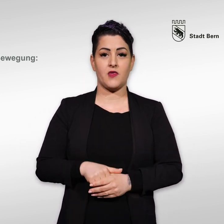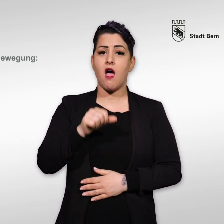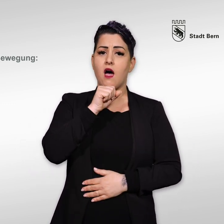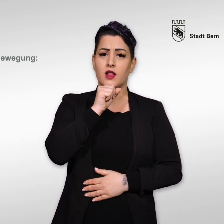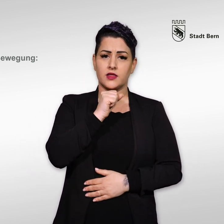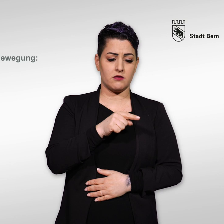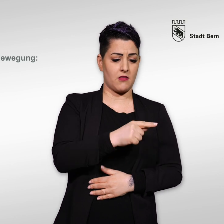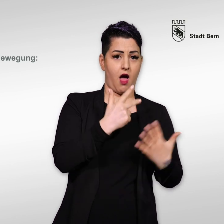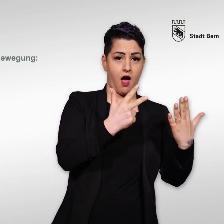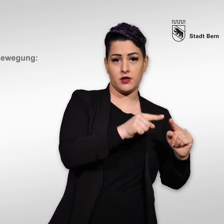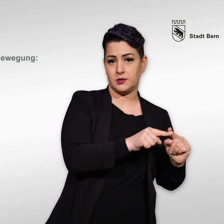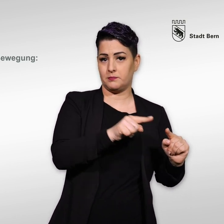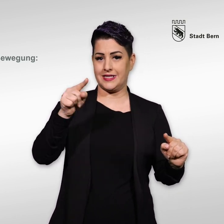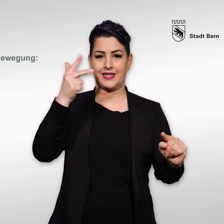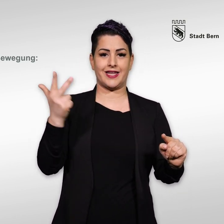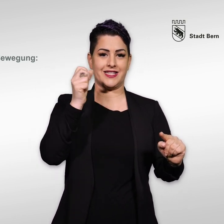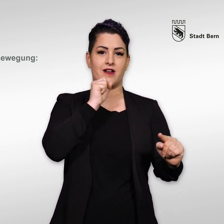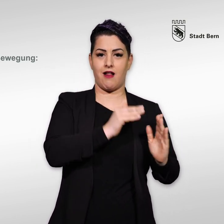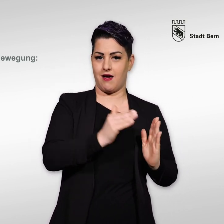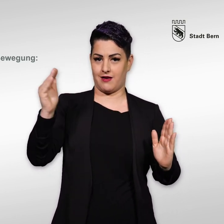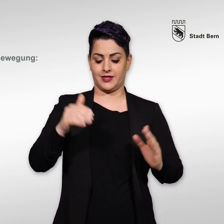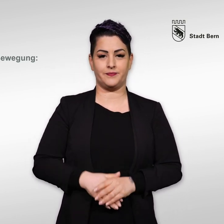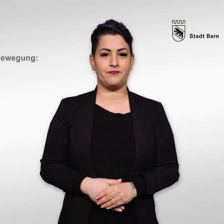die in Bern wohnen und zwischen 8 und 13 Jahre alt sind.